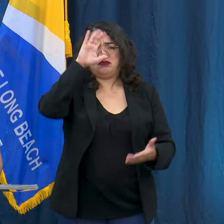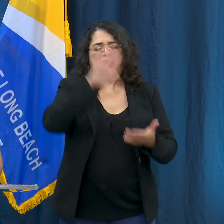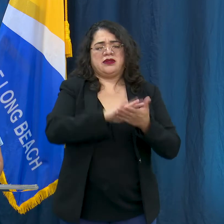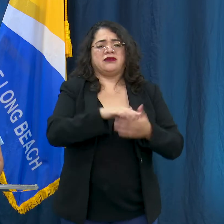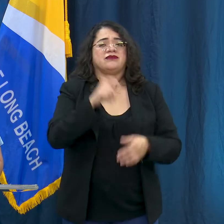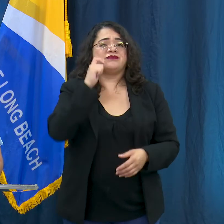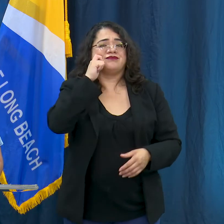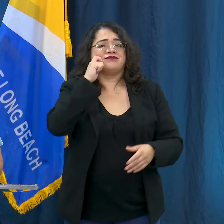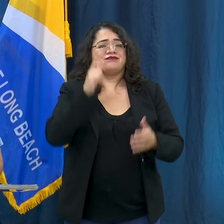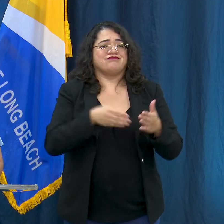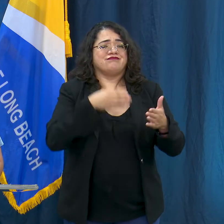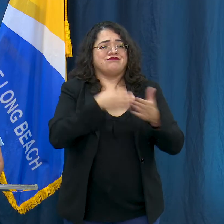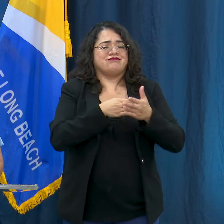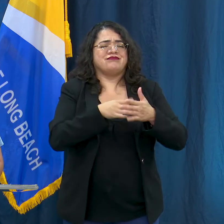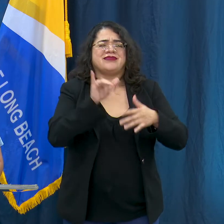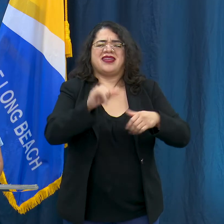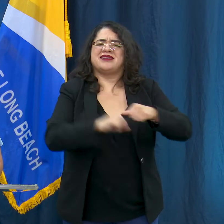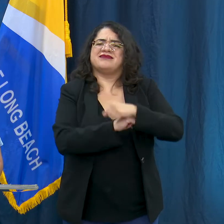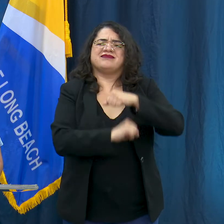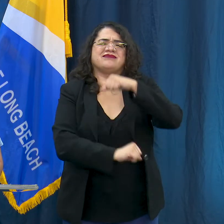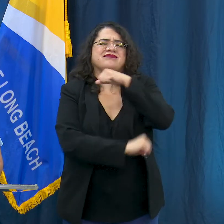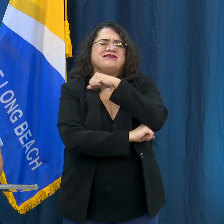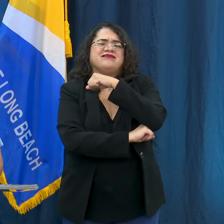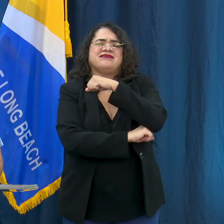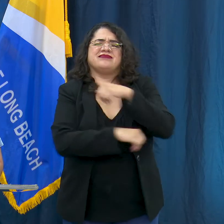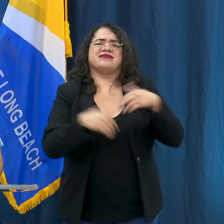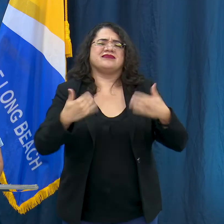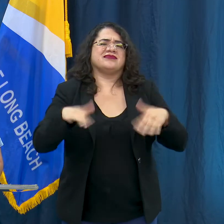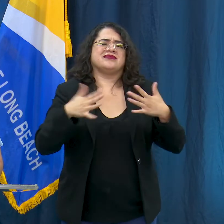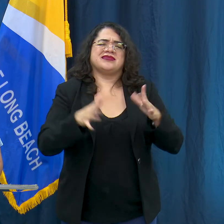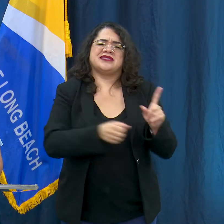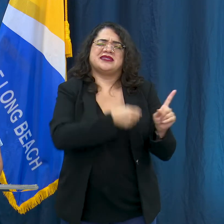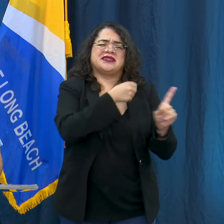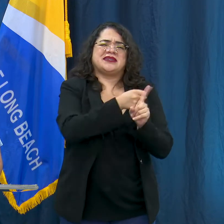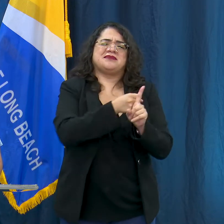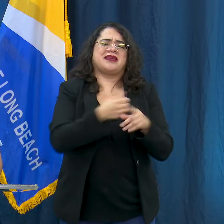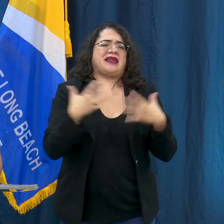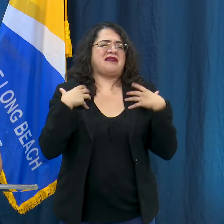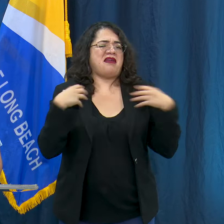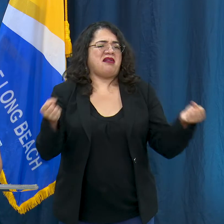que se causa funded meant fundamental meant a salud en firma dad yo mo